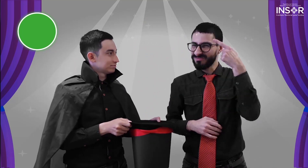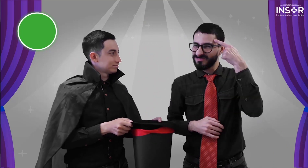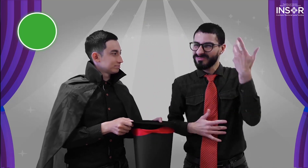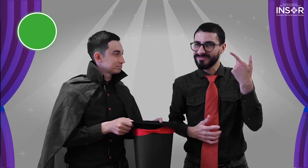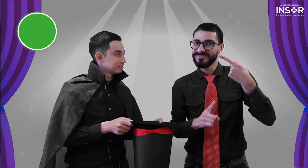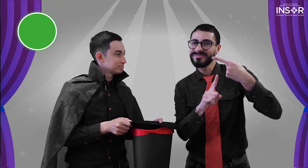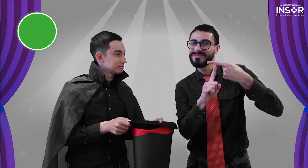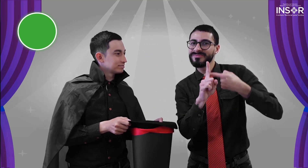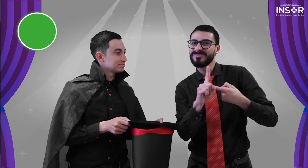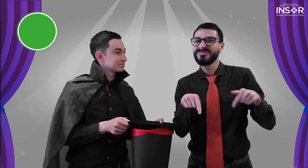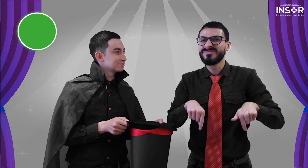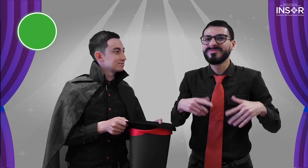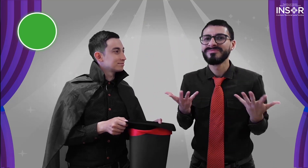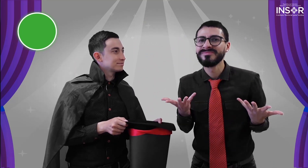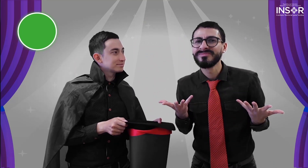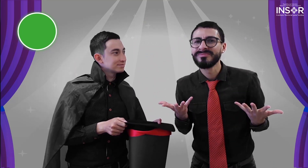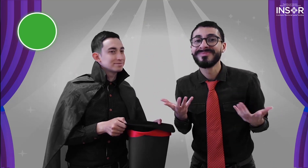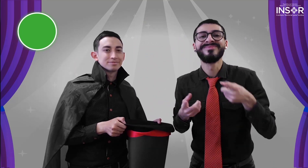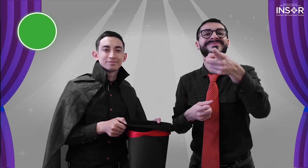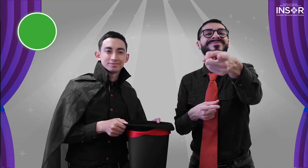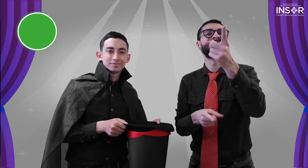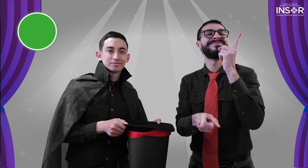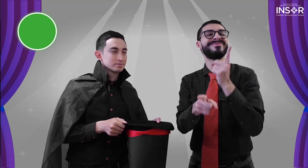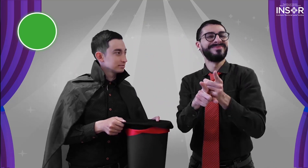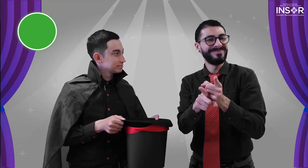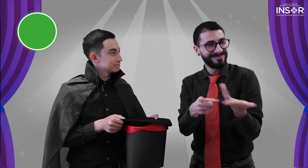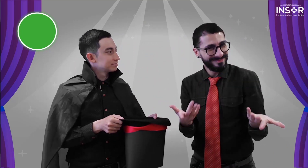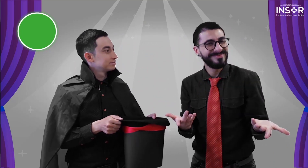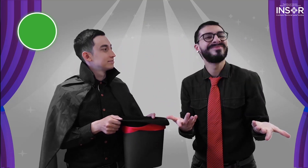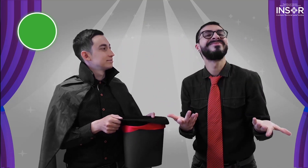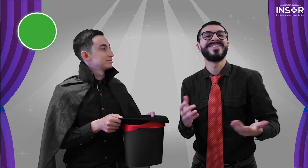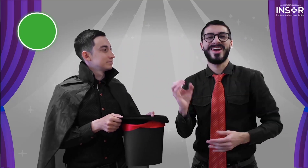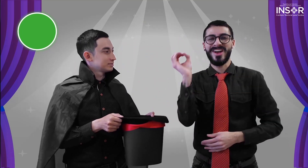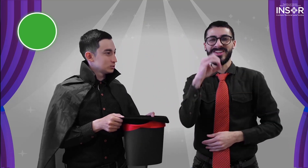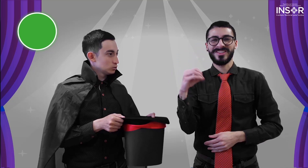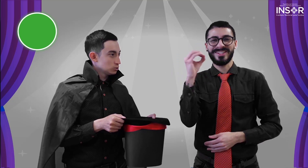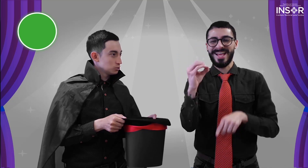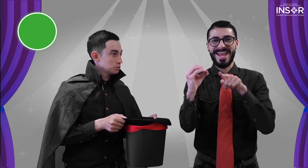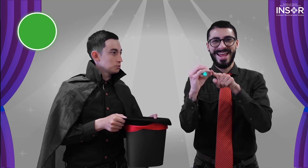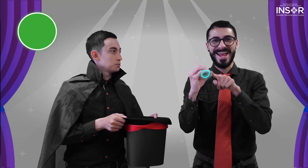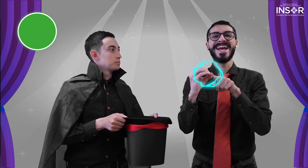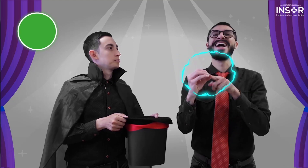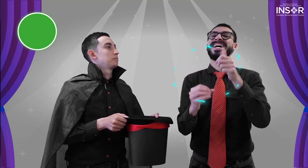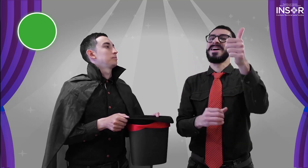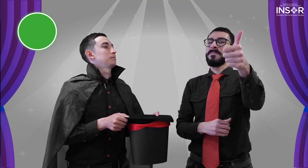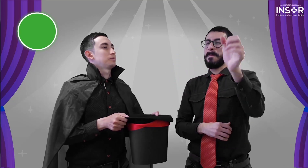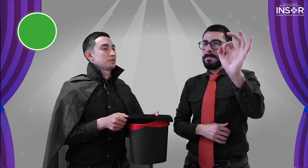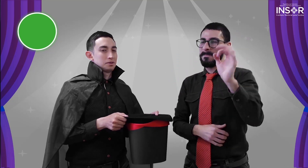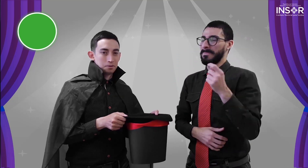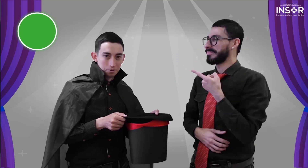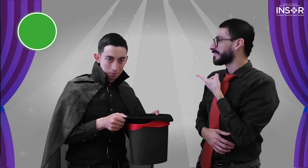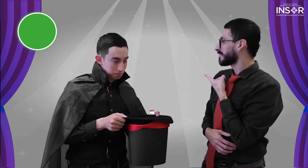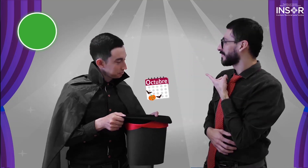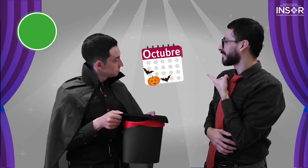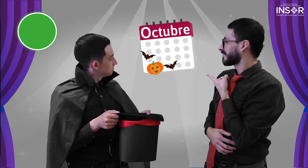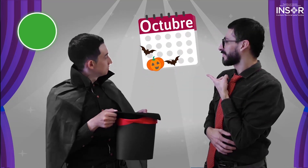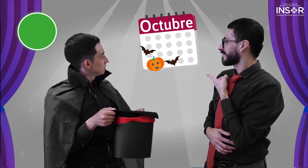¿En qué mes estamos ahora? Correcto, en octubre, también se configura como el cero, miren.